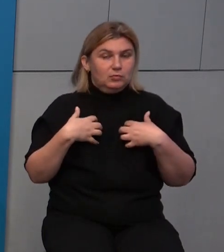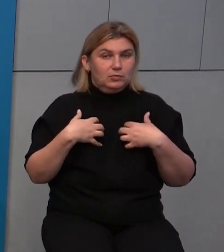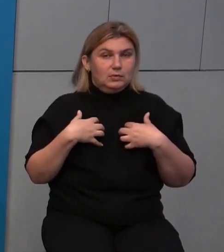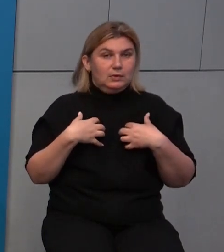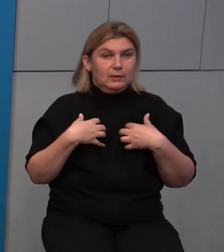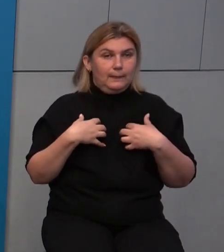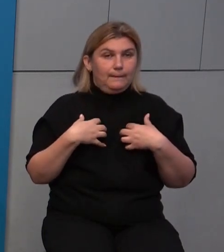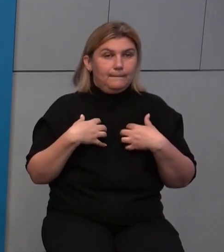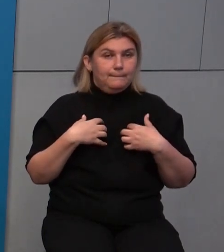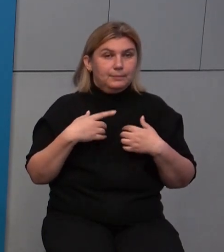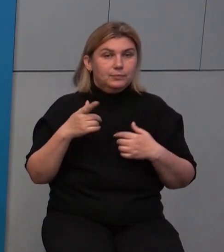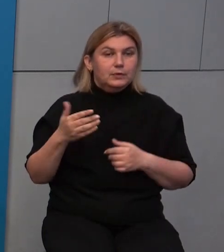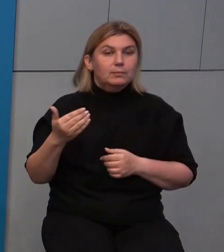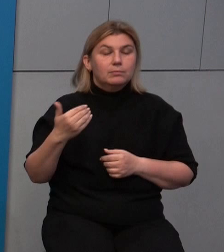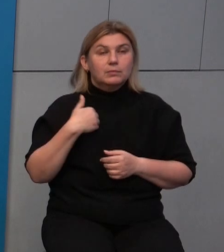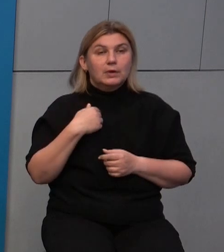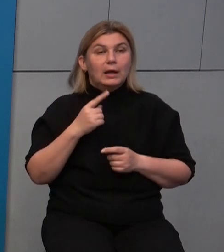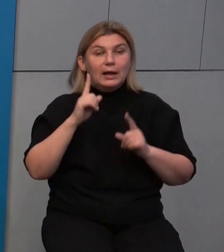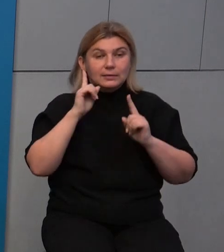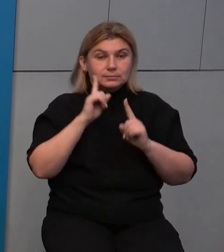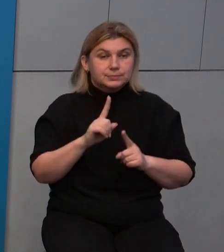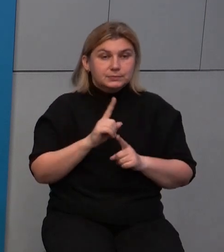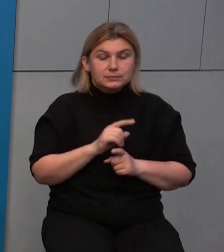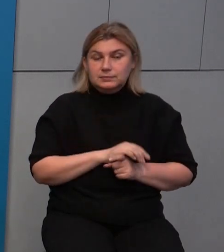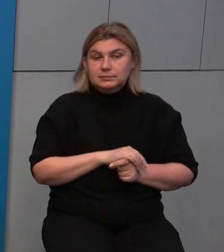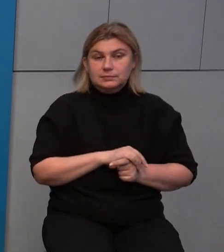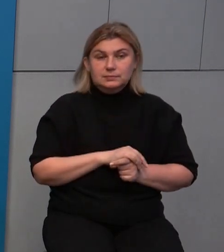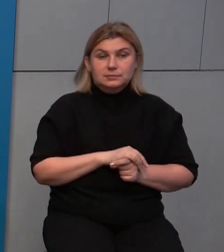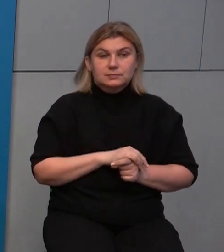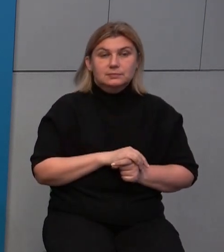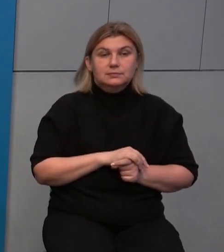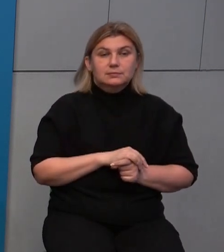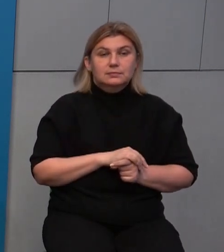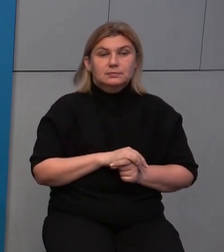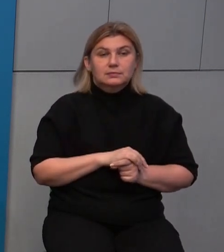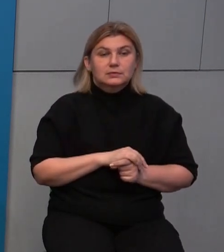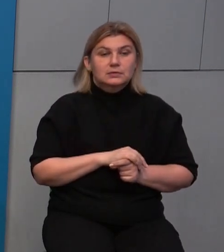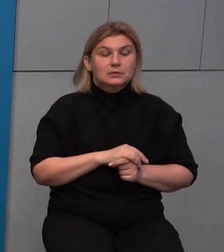no, nie ma prozy realistycznej, ale taką czerpiącą jeszcze nawet